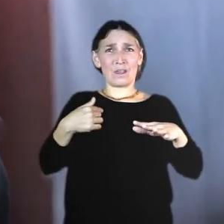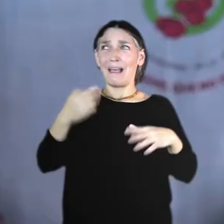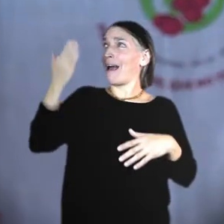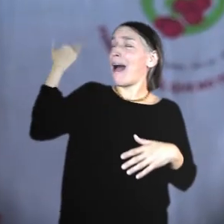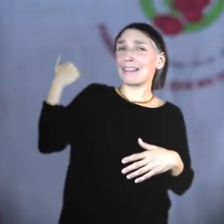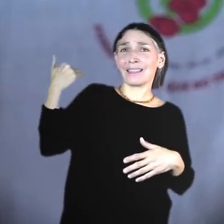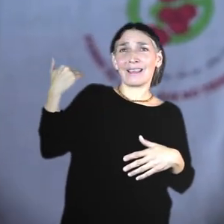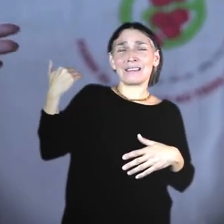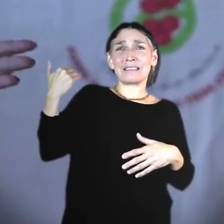La otra vez...